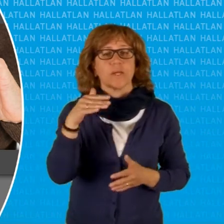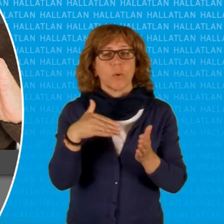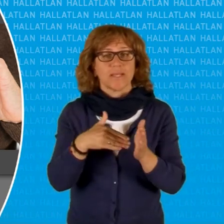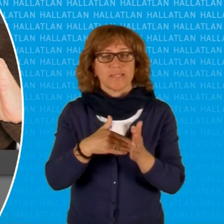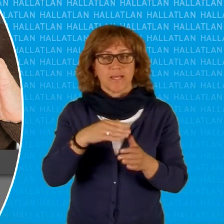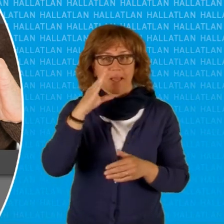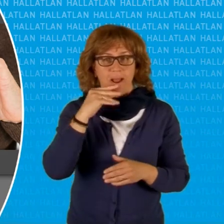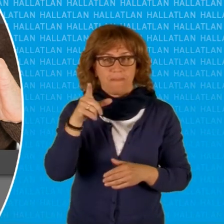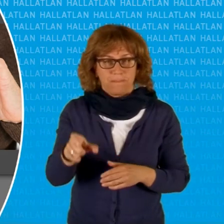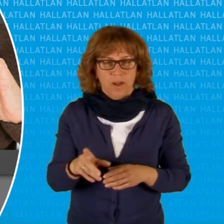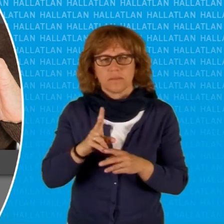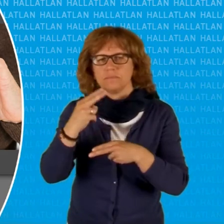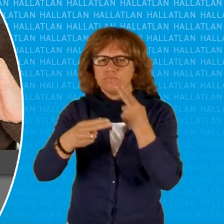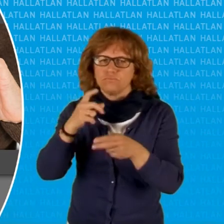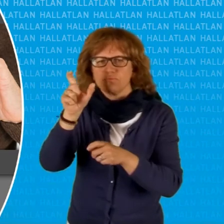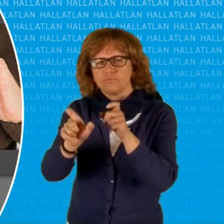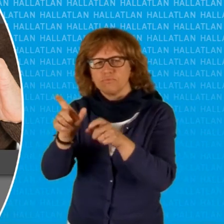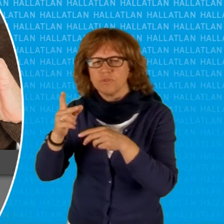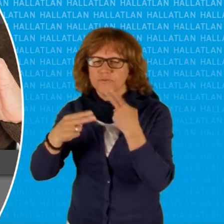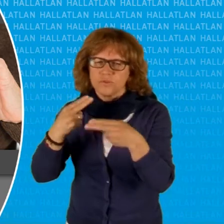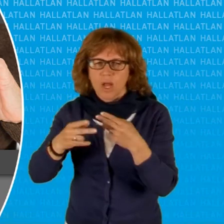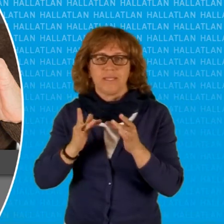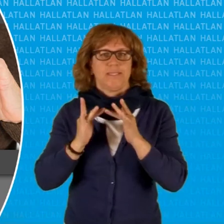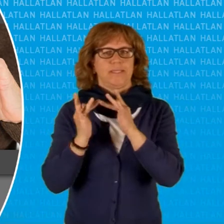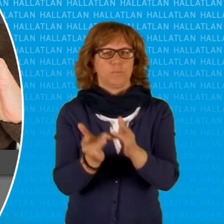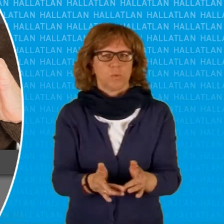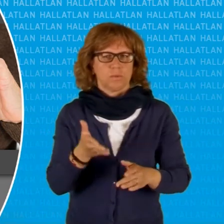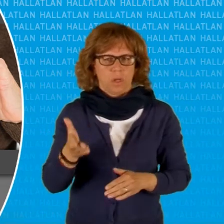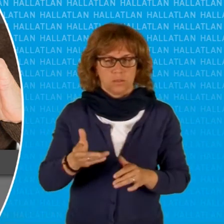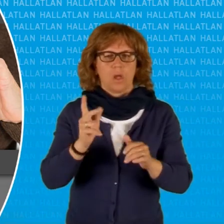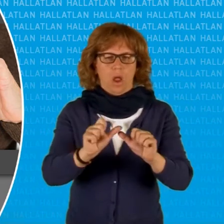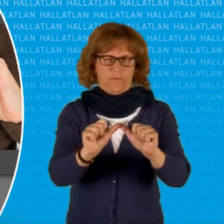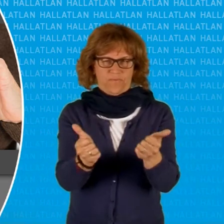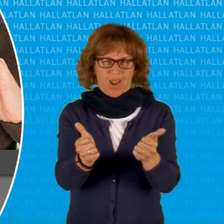A 15 ezer ember bevonásával végzett elemzés azt mutatta ki,